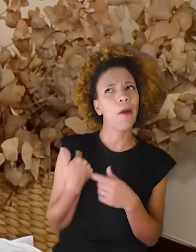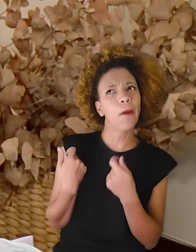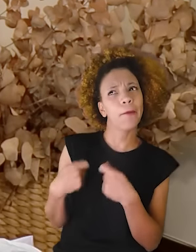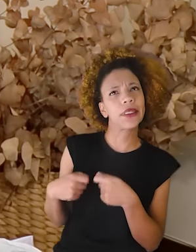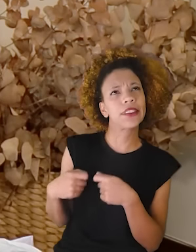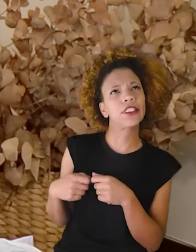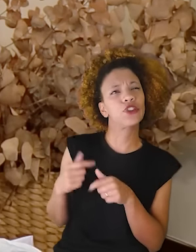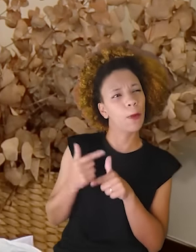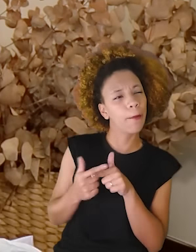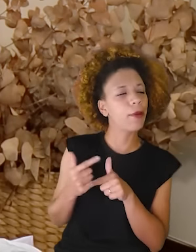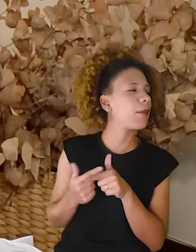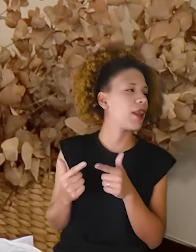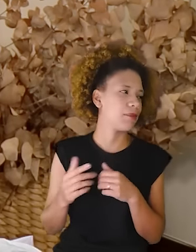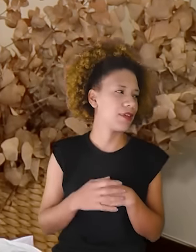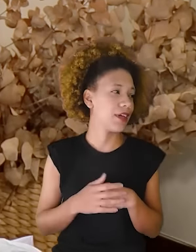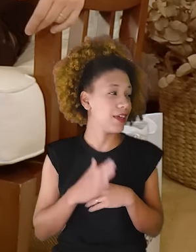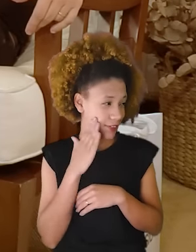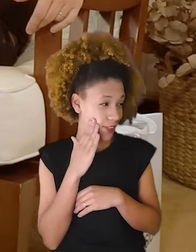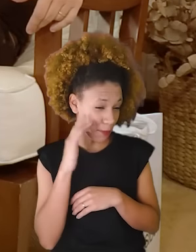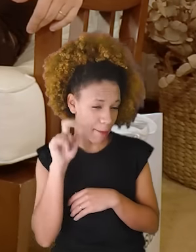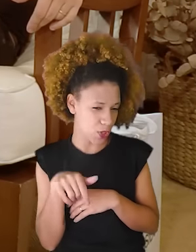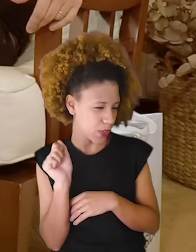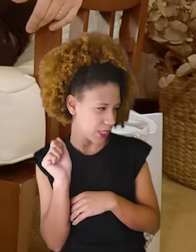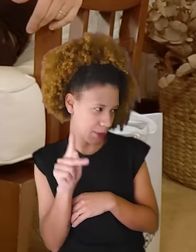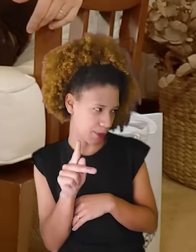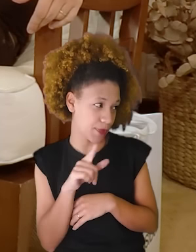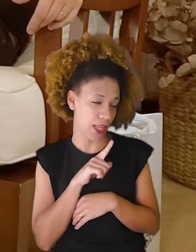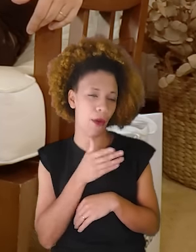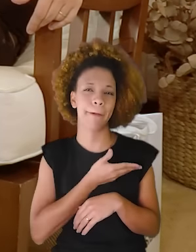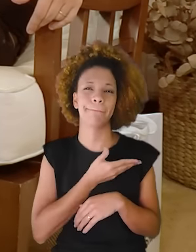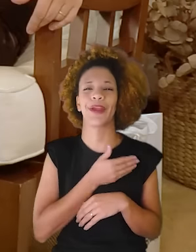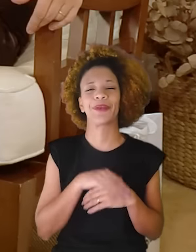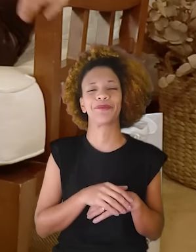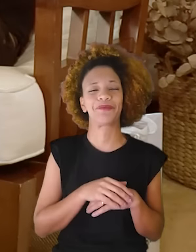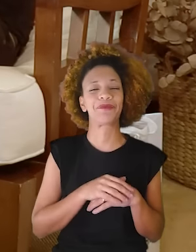preciso de um problema sabe quando a pessoa se aposenta tem amigo meu contar essa história o